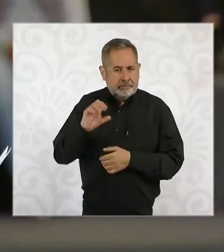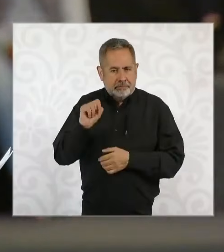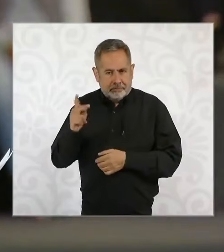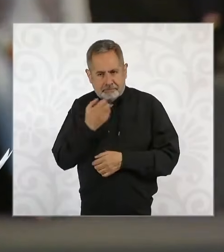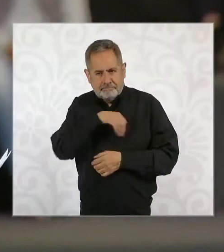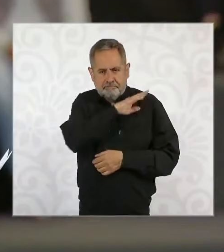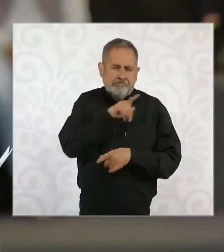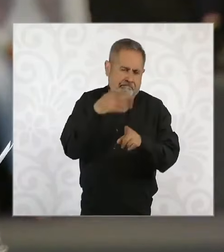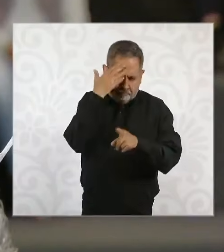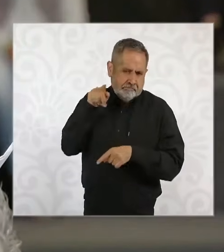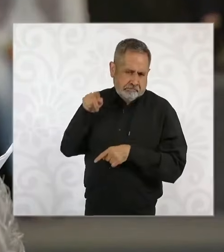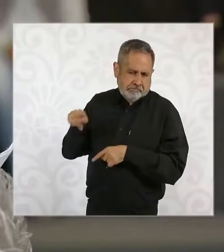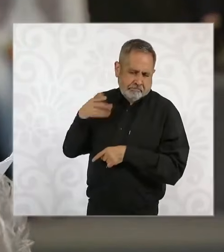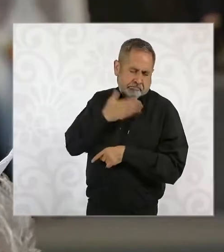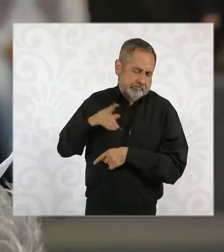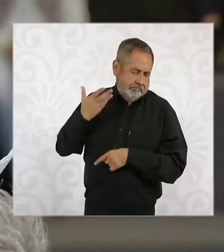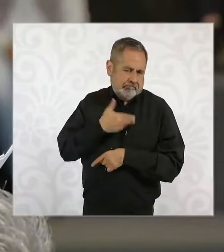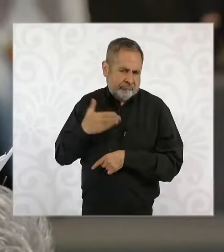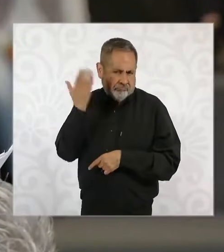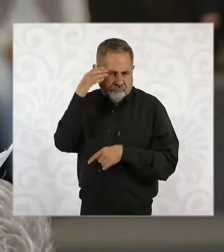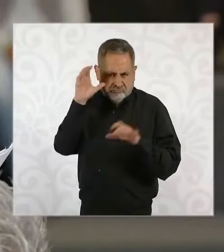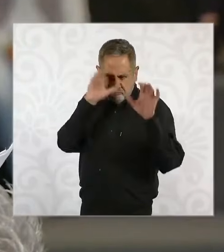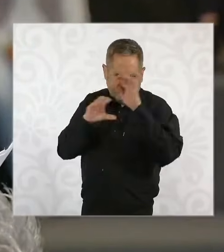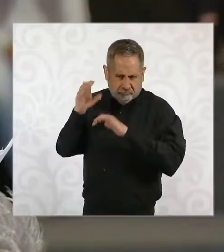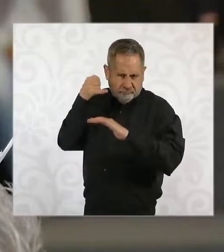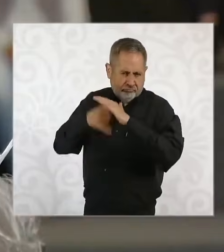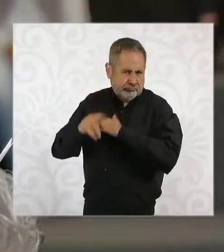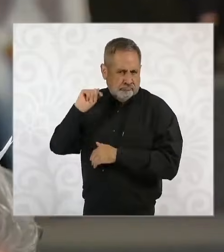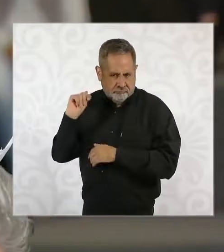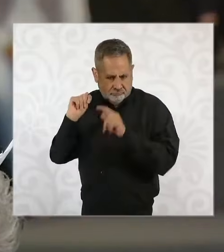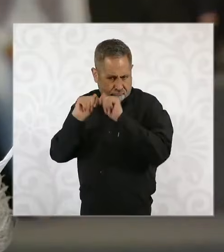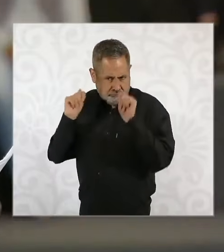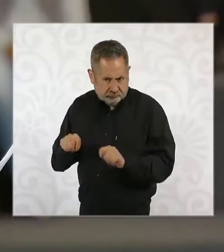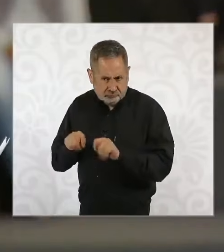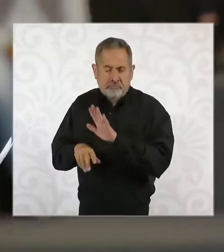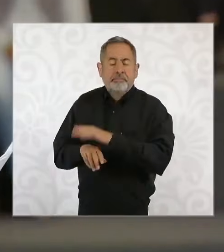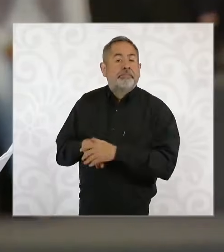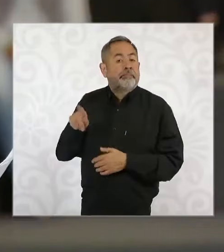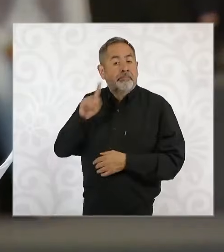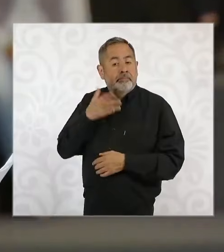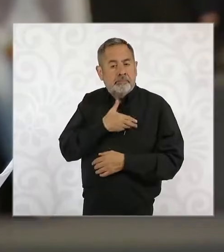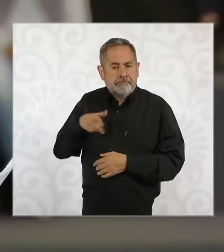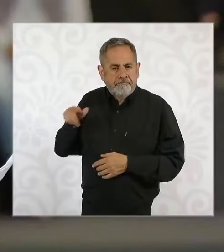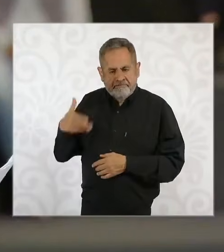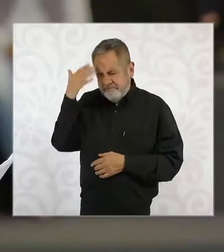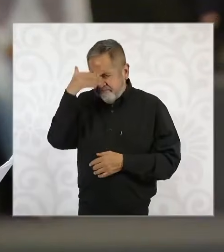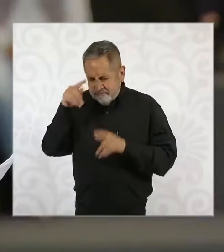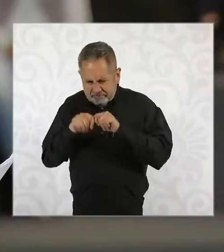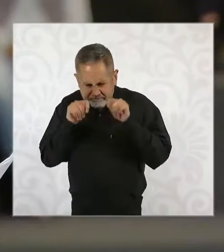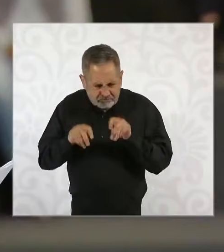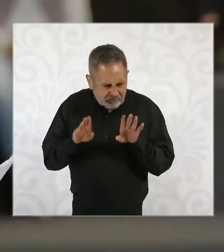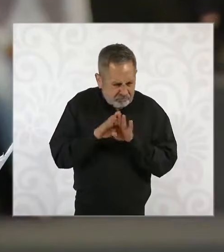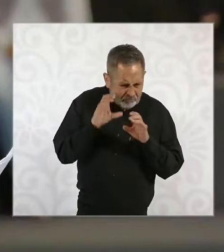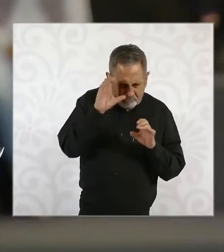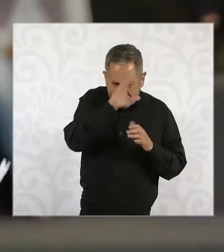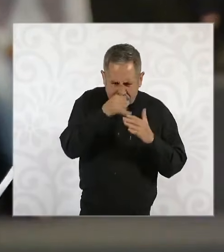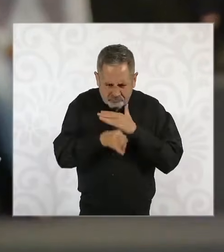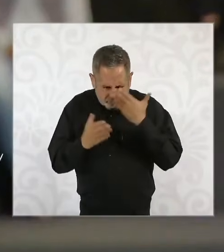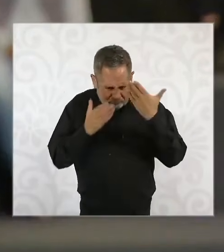científica. Eh, le pregunto a usted, para gobernar la presidenta, ¿ha utilizado el método científico?